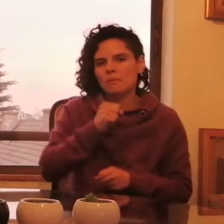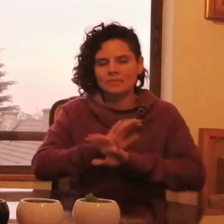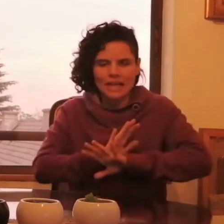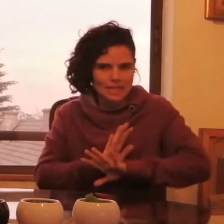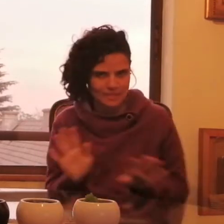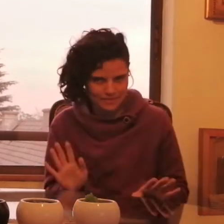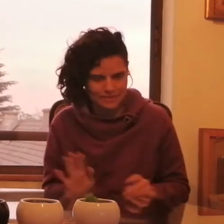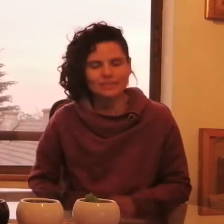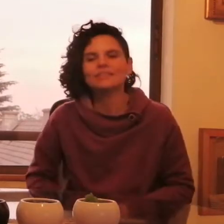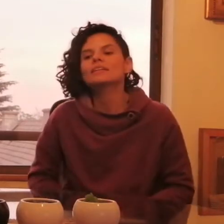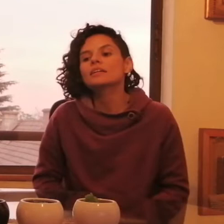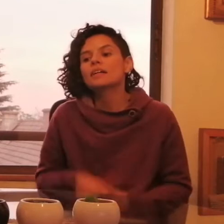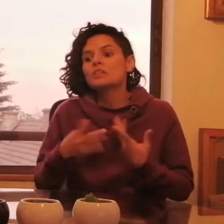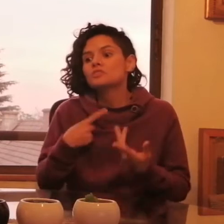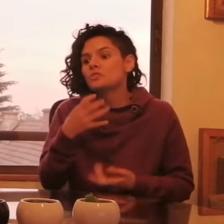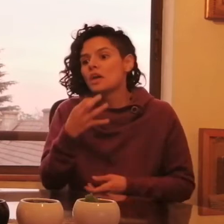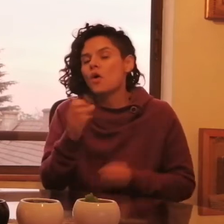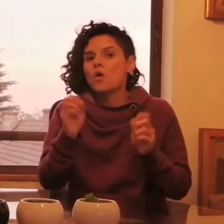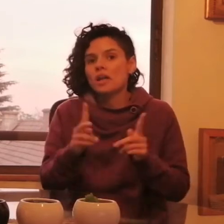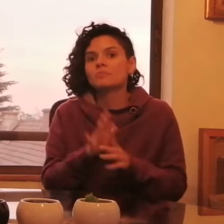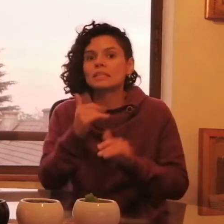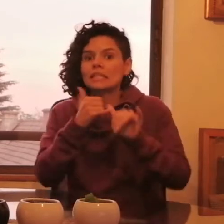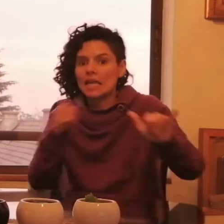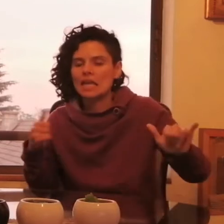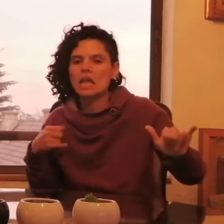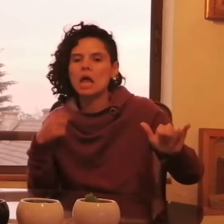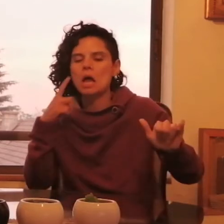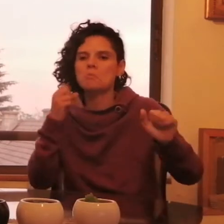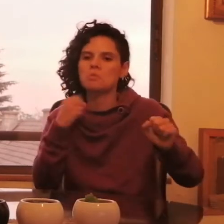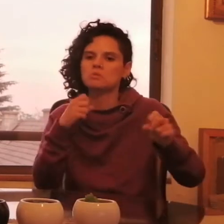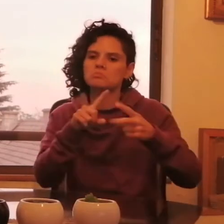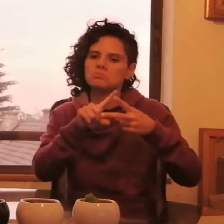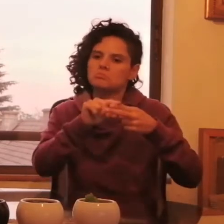entonces dije bueno como tengo ingeniería hago las dos cosas, puedo juntar las dos cosas y